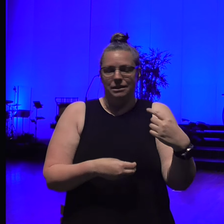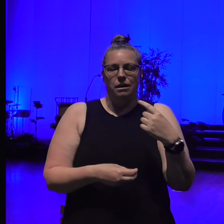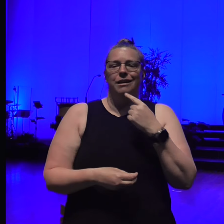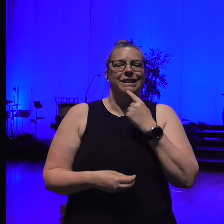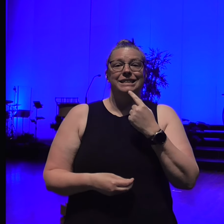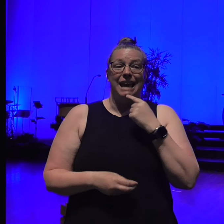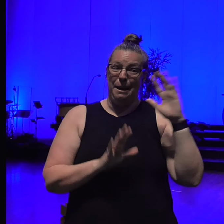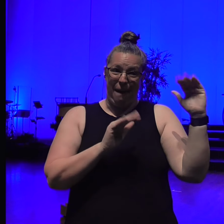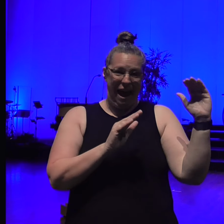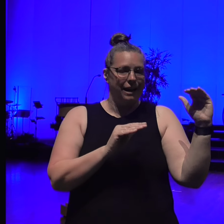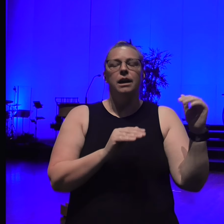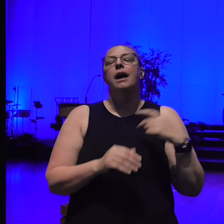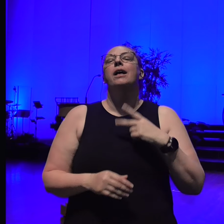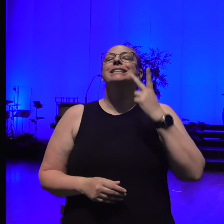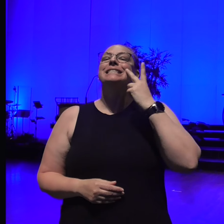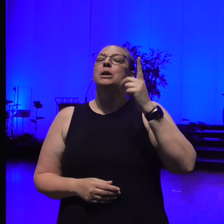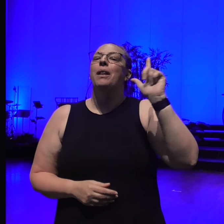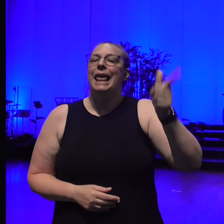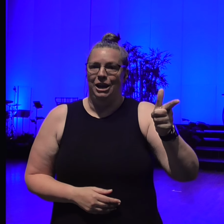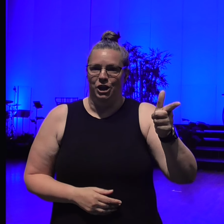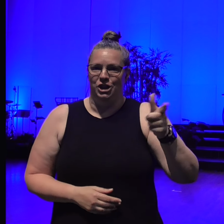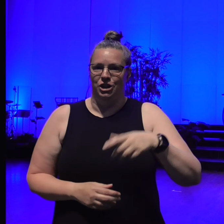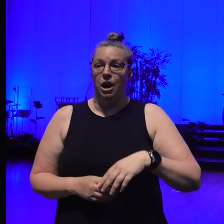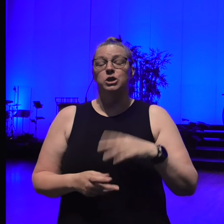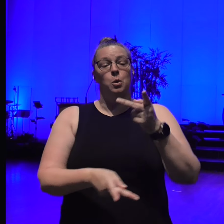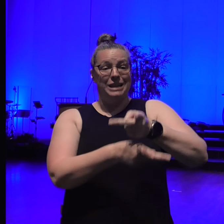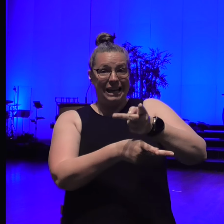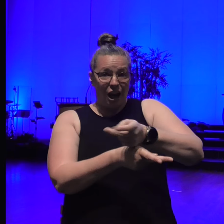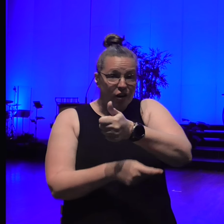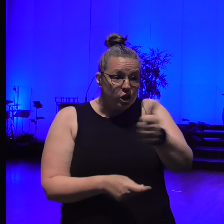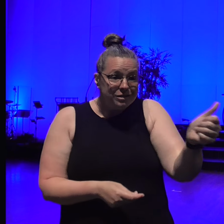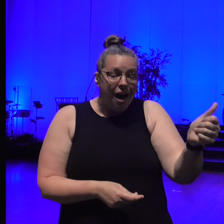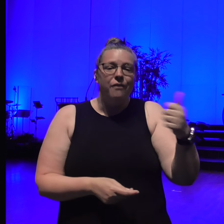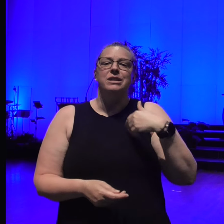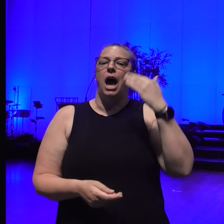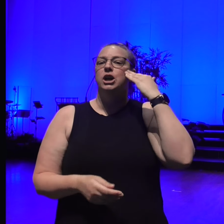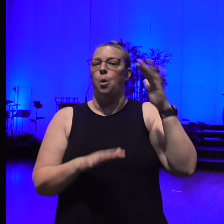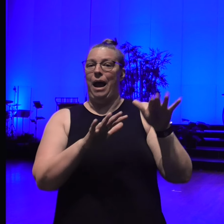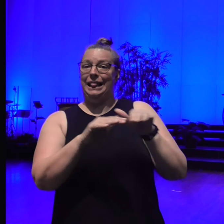luego. Cuídense mucho y cuídense los unos a los otros. Sé que dejo Mile High en